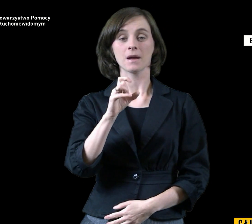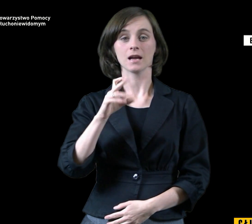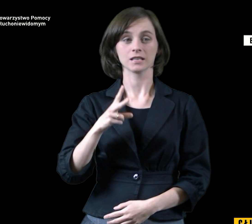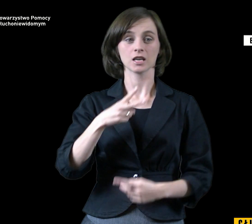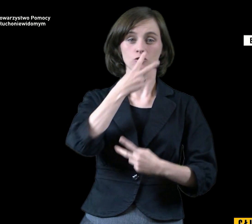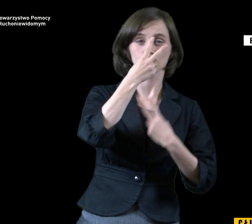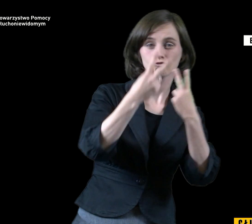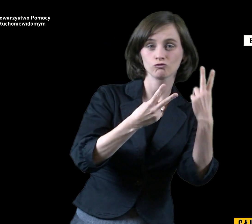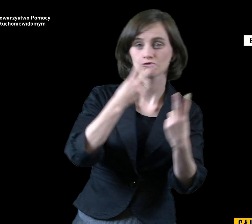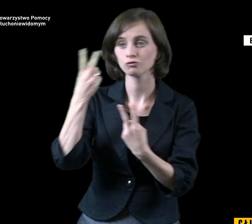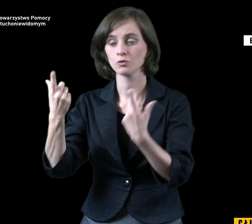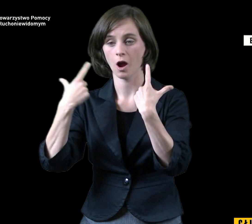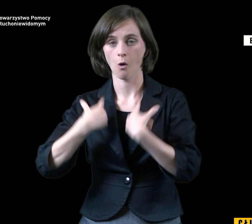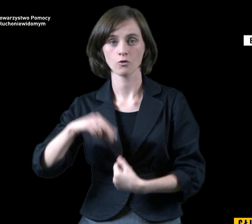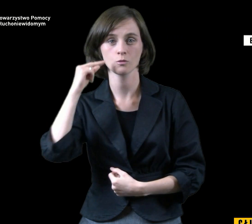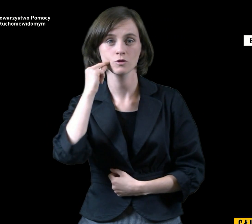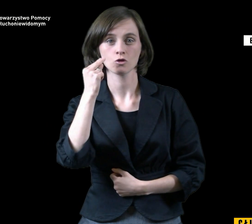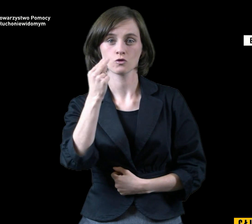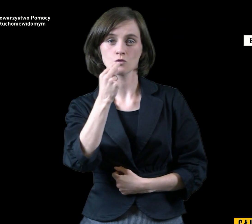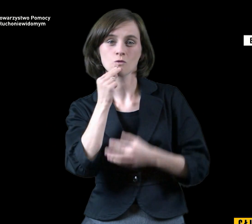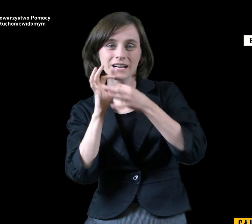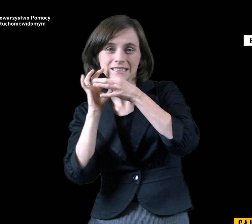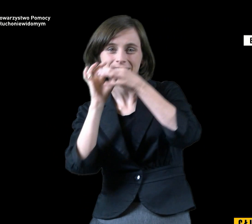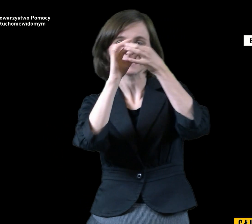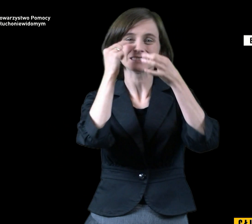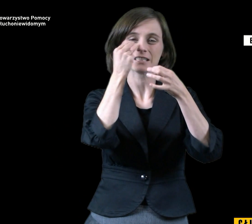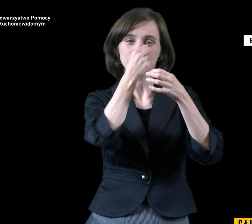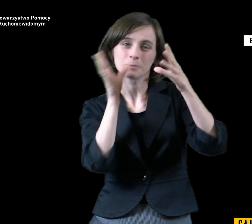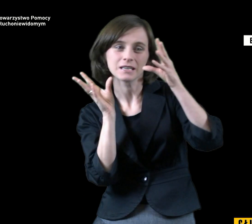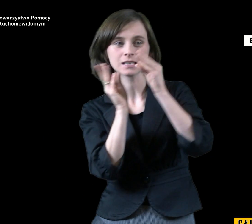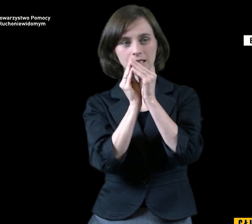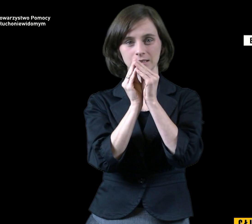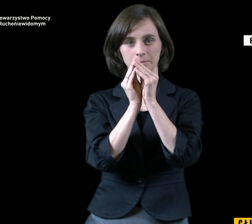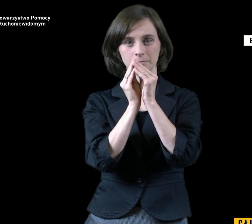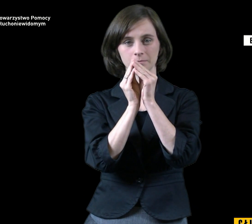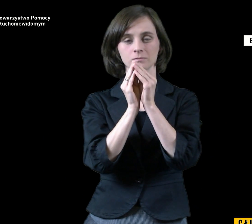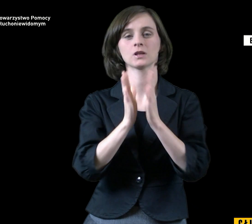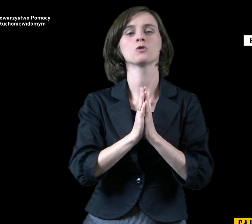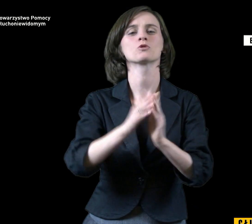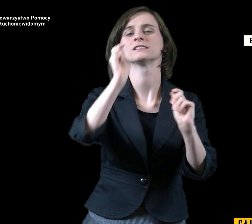TPG poszukuje osób z jednoczesnym uszkodzeniem wzroku i słuchu.